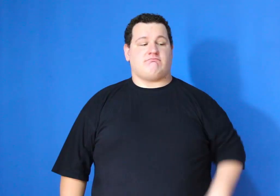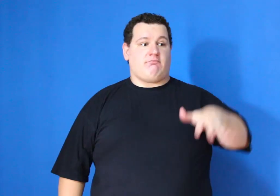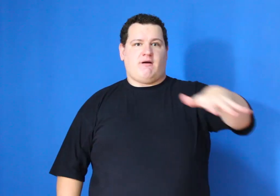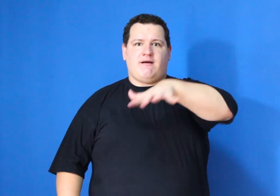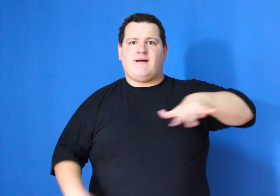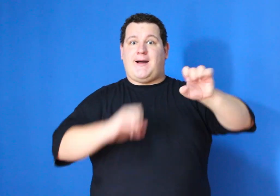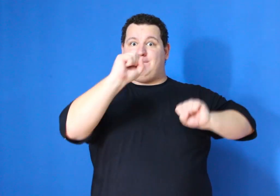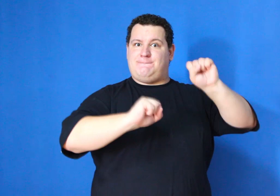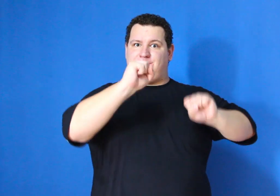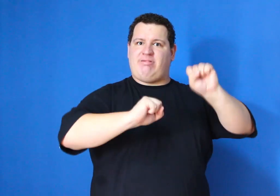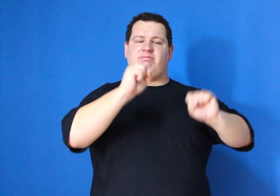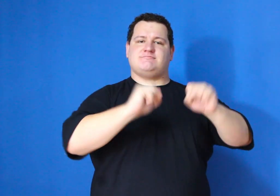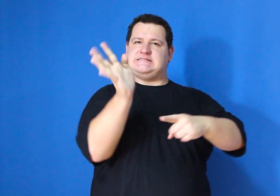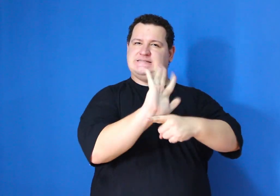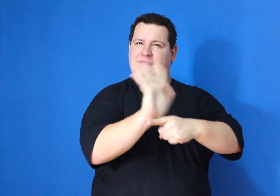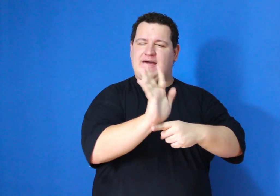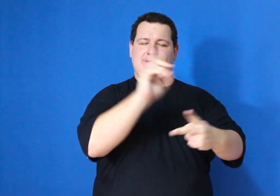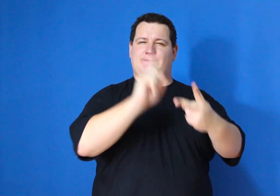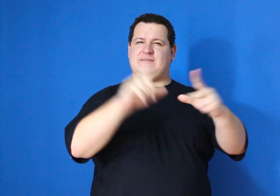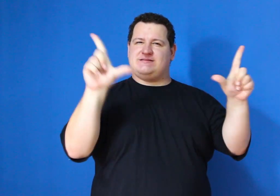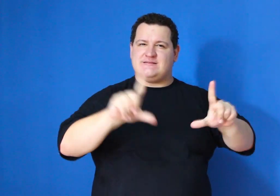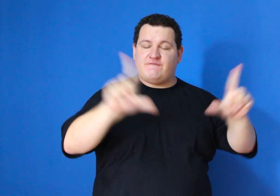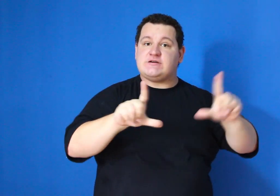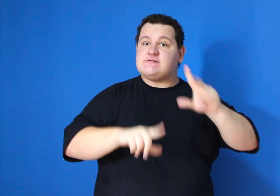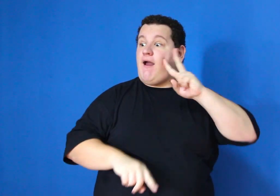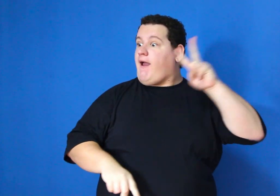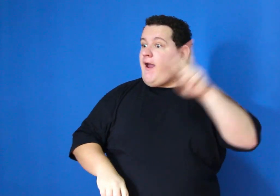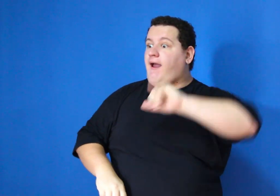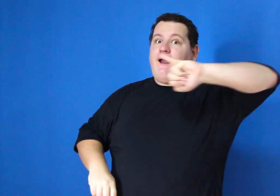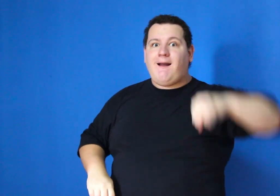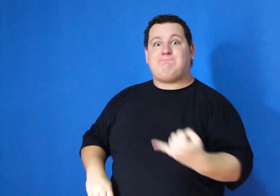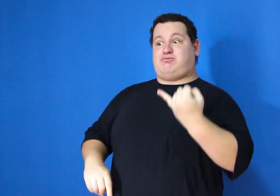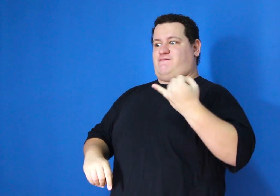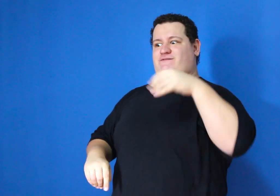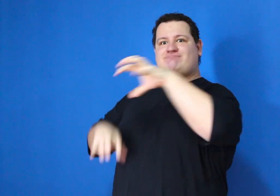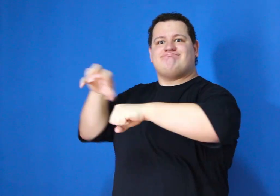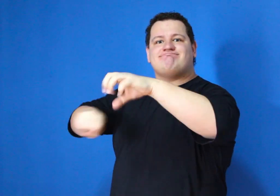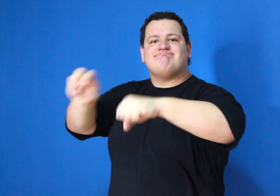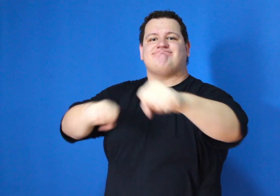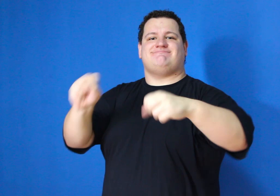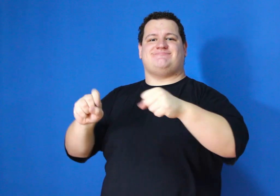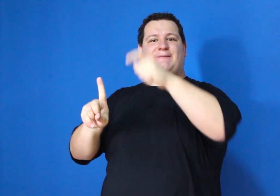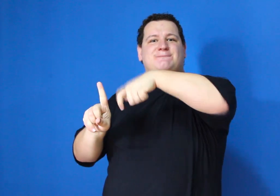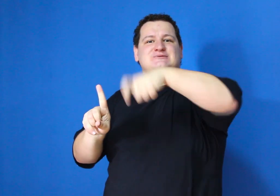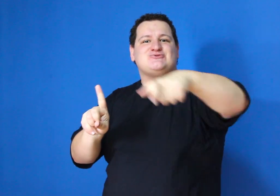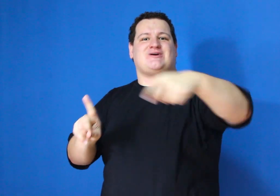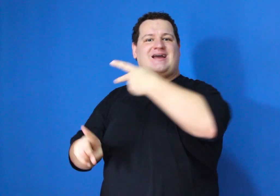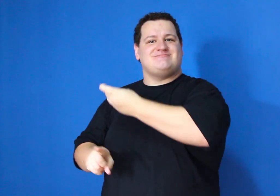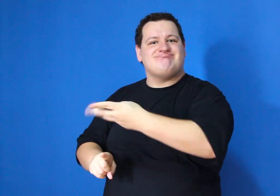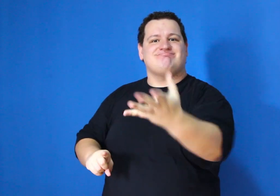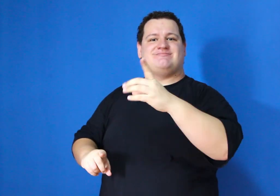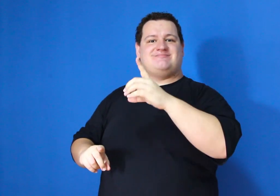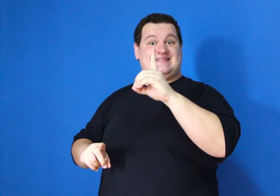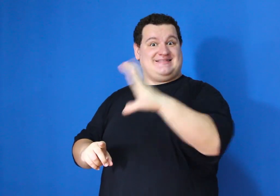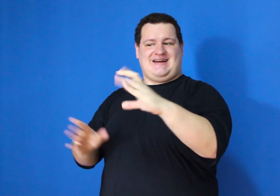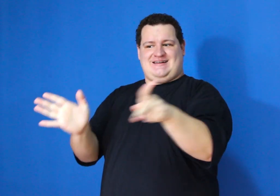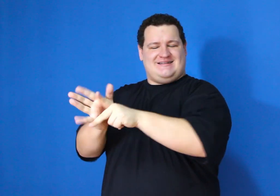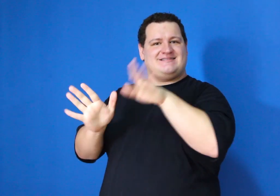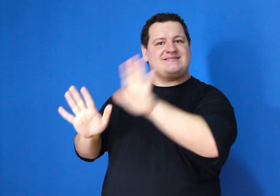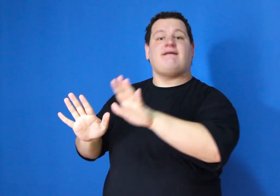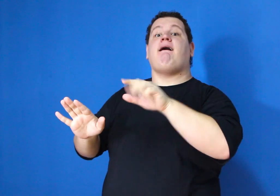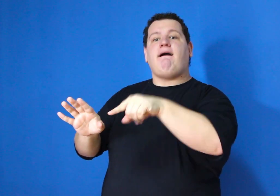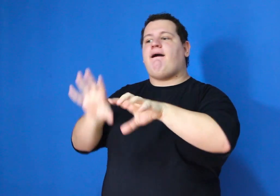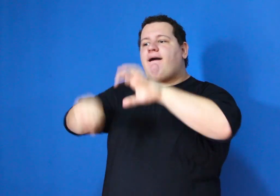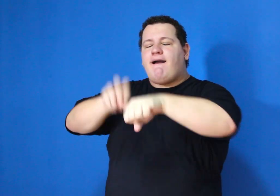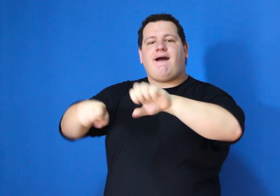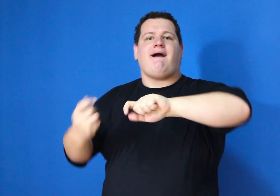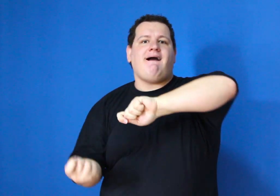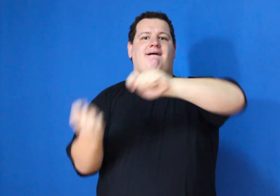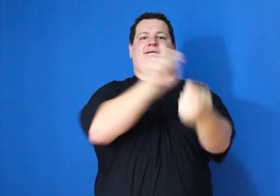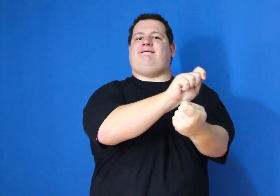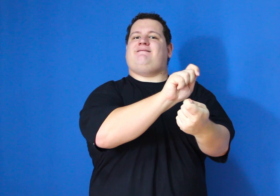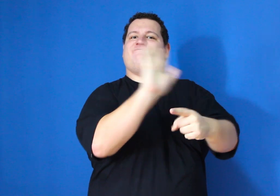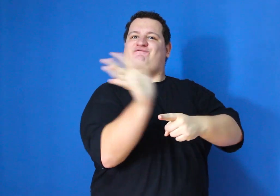As empresas de cinema e TV aproveitam os personagens da DC para adptar em